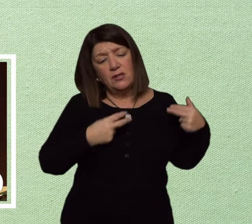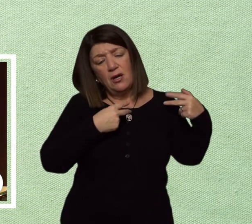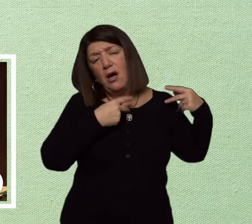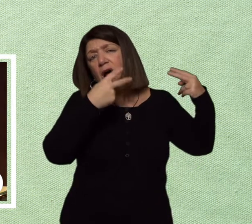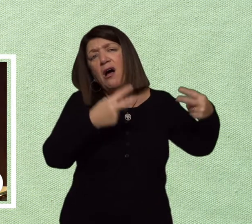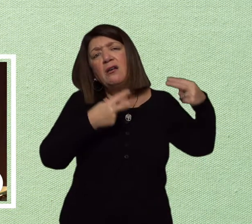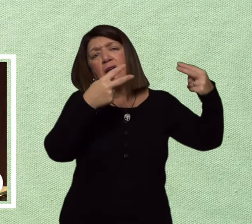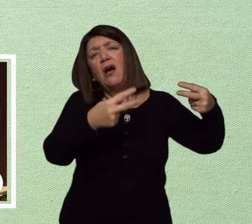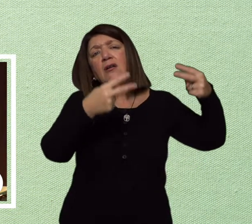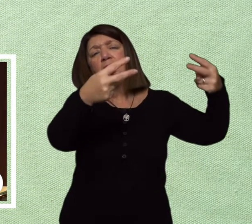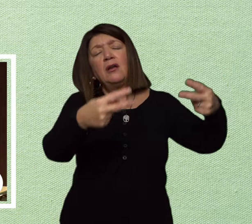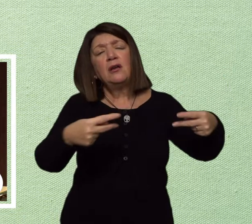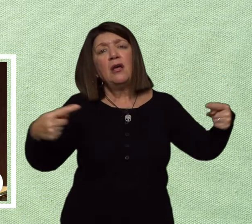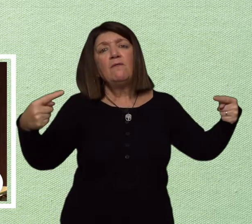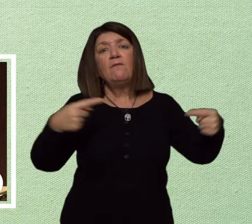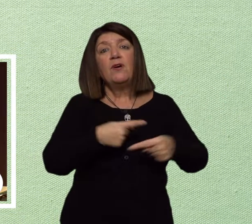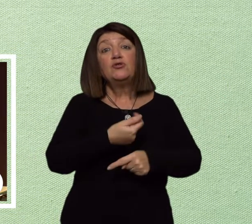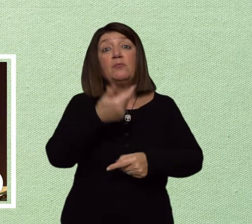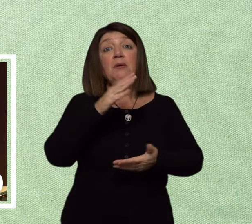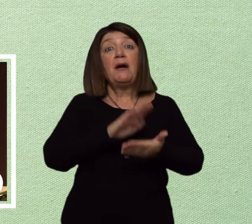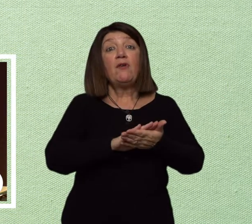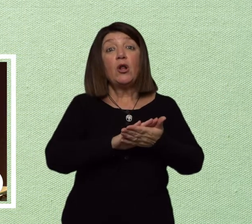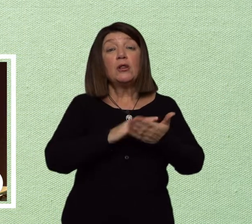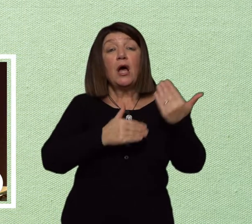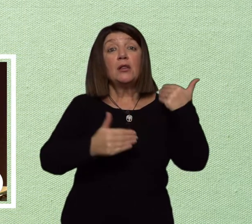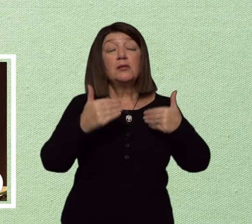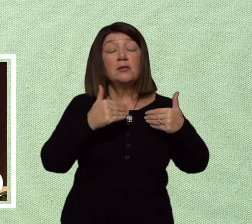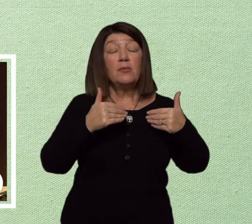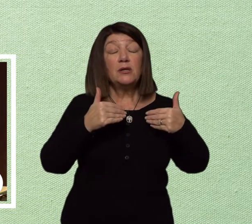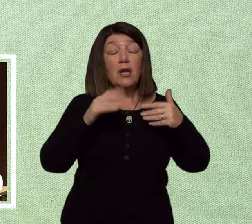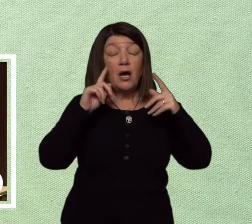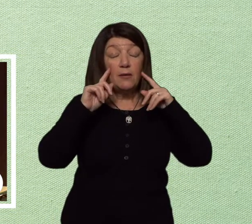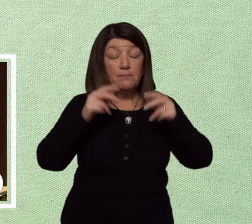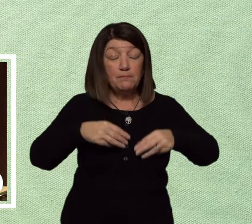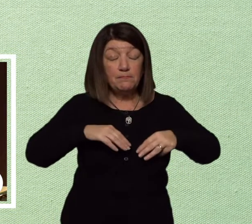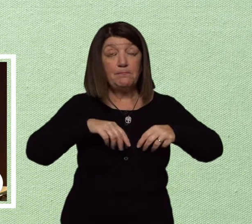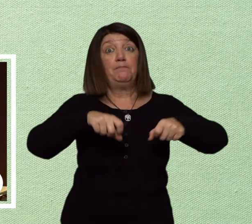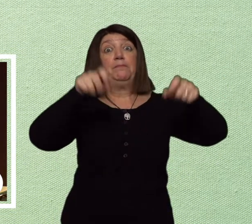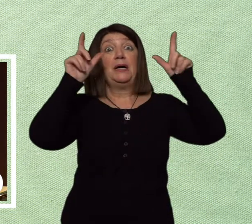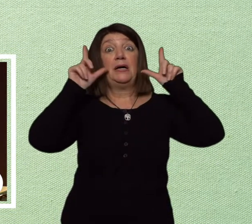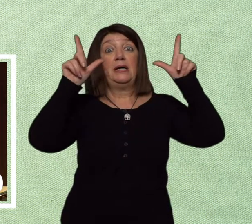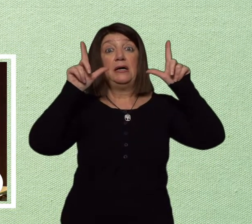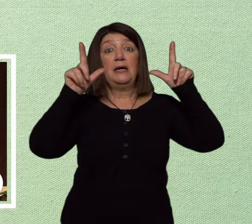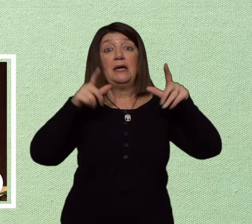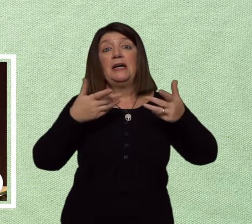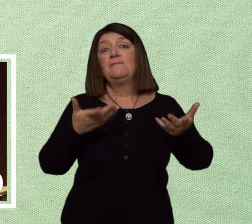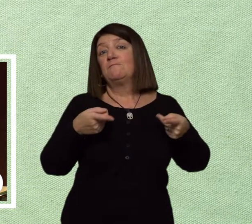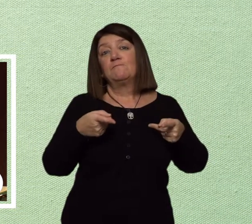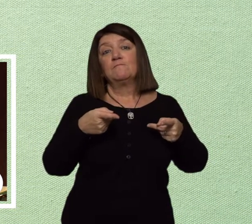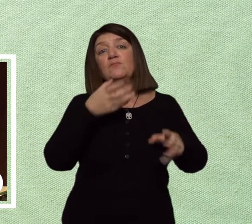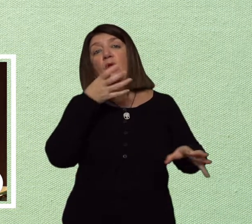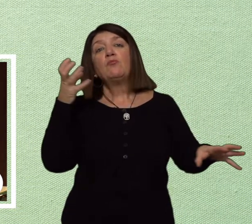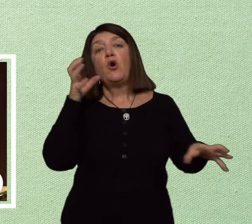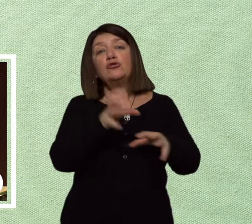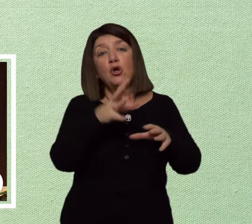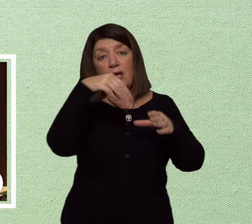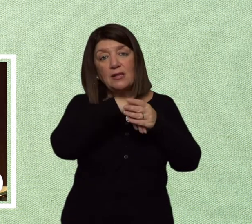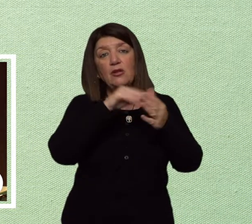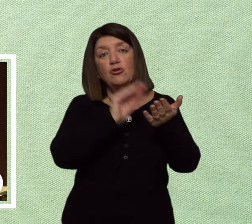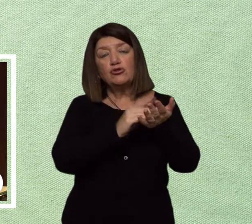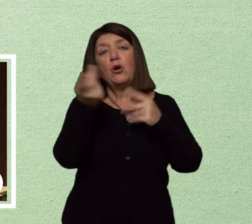di cui fa parte anche questa mozione, in cui si parla anche di violenza, discriminazione,